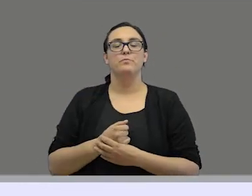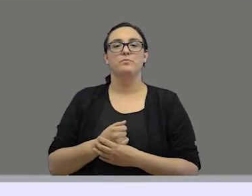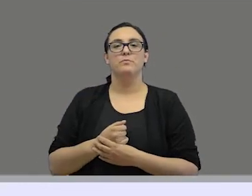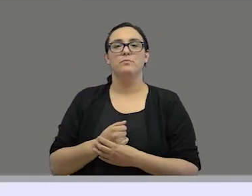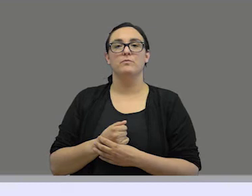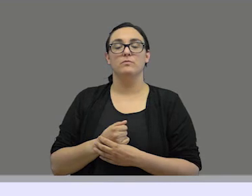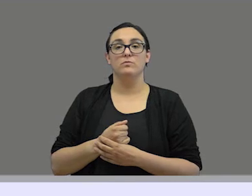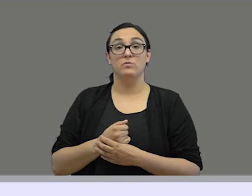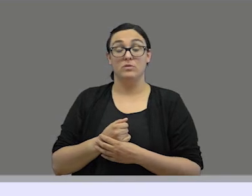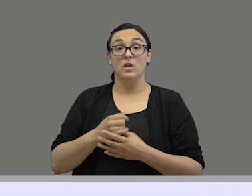Lesen Sie die Folie.